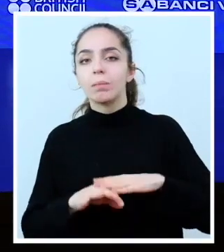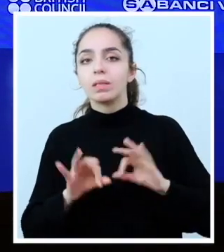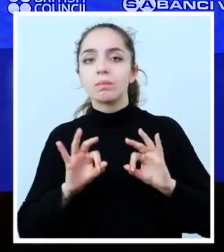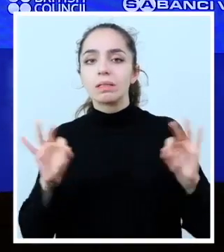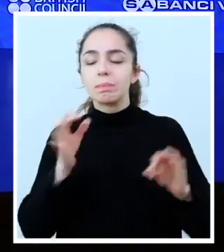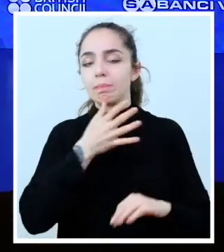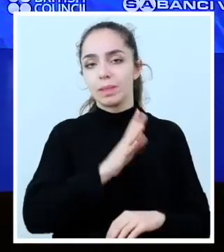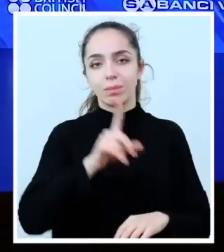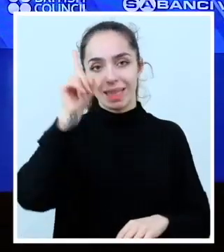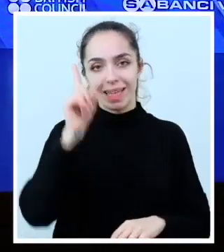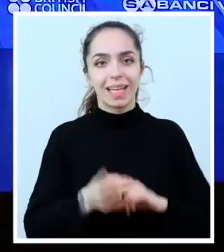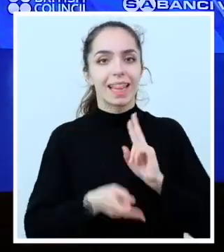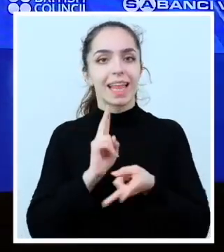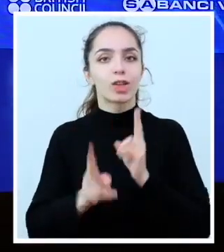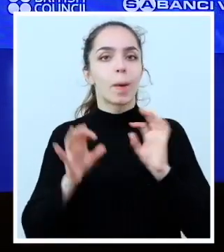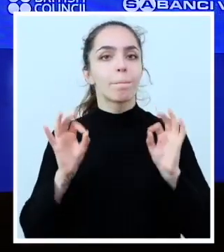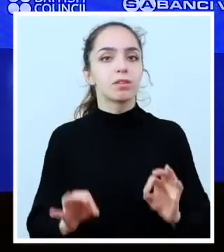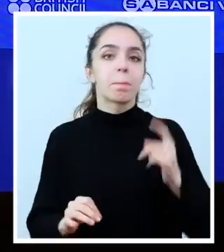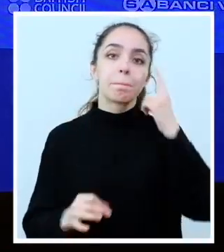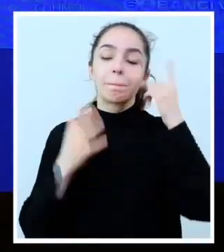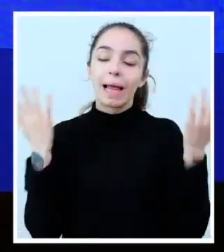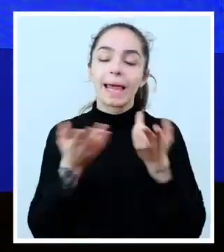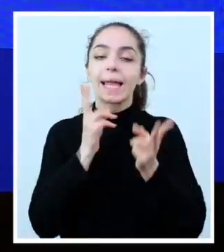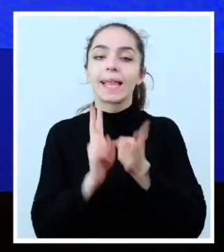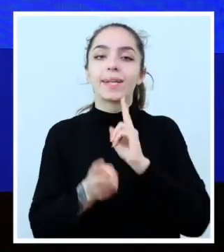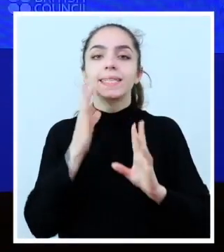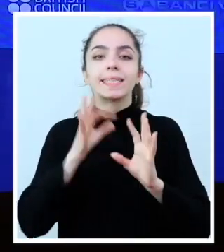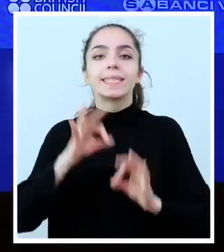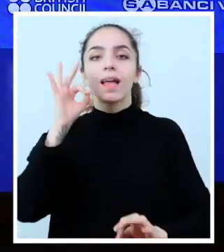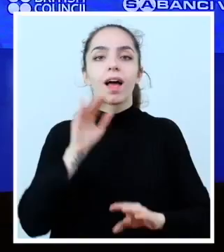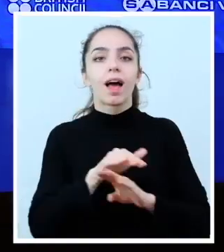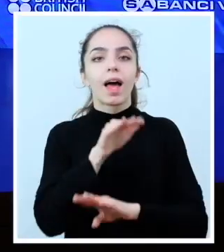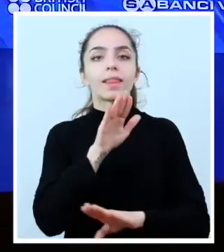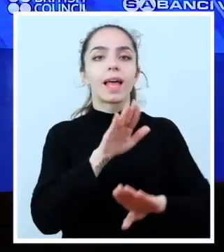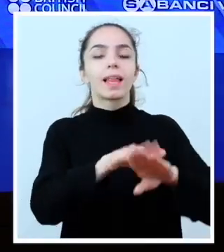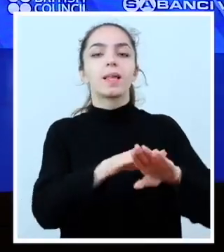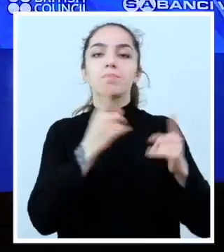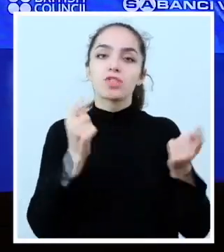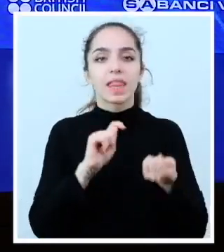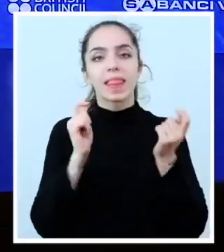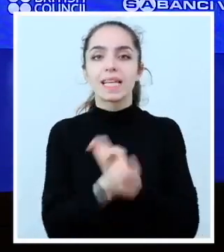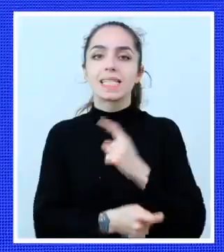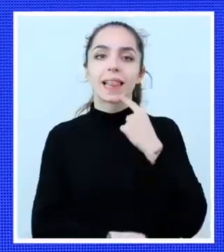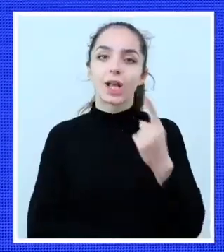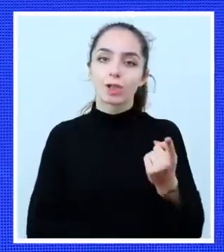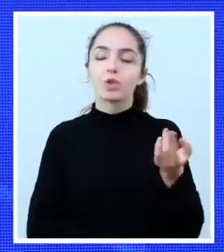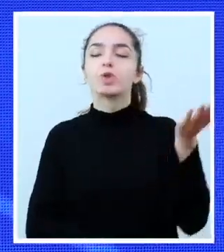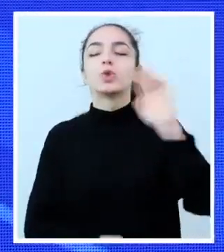Bunu nasıl yapacağımı bilmiyordum. İlk olarak tiyatroyla başladım. Belki tiyatroyla insanların hayatına dokunur ve... bir şeyleri değiştirebilirim diyordum.